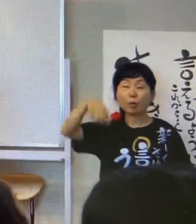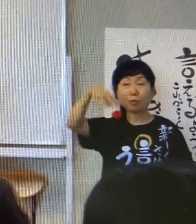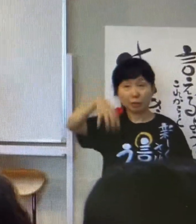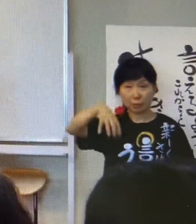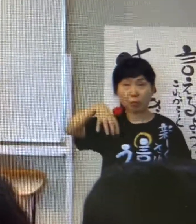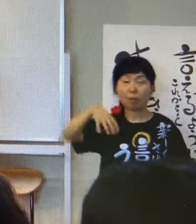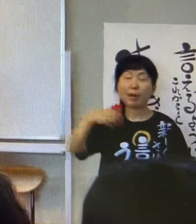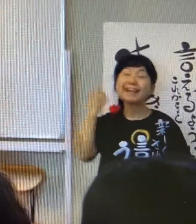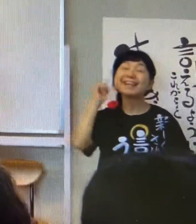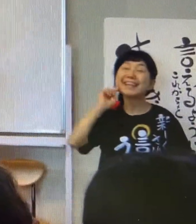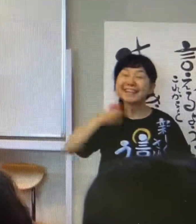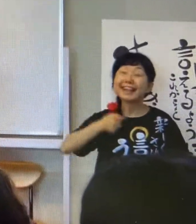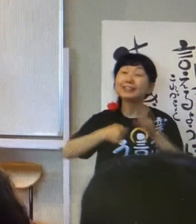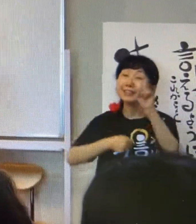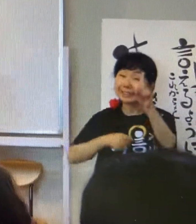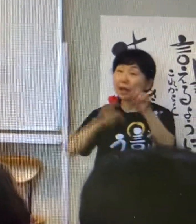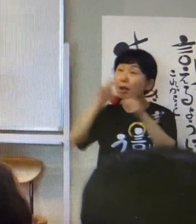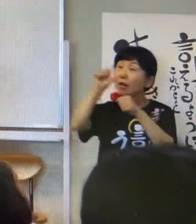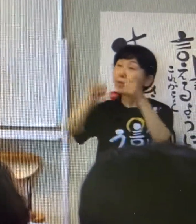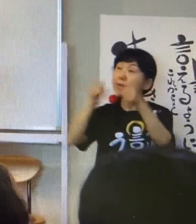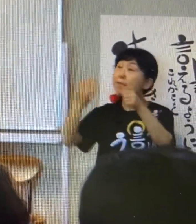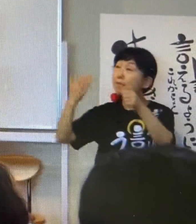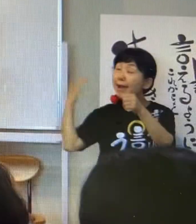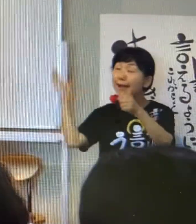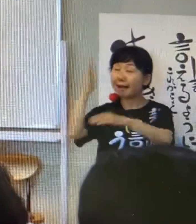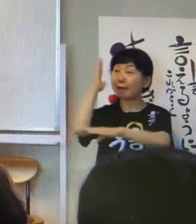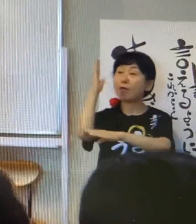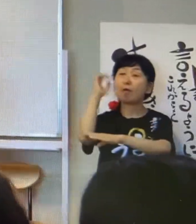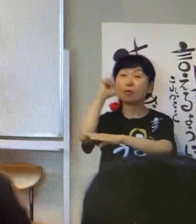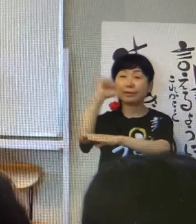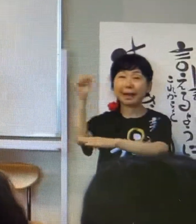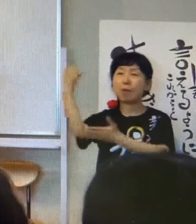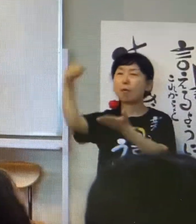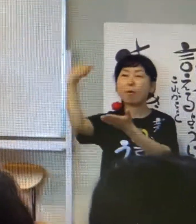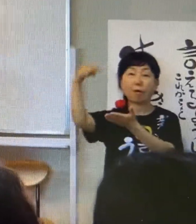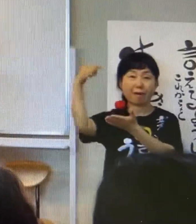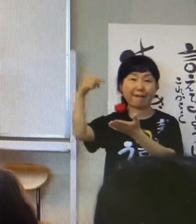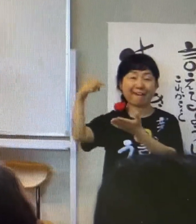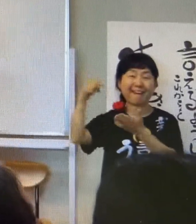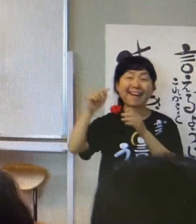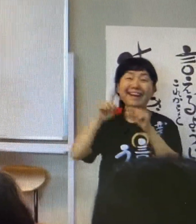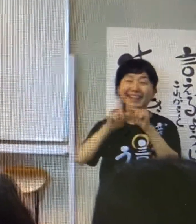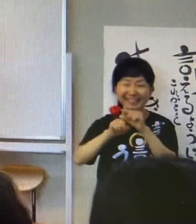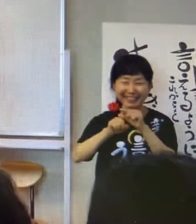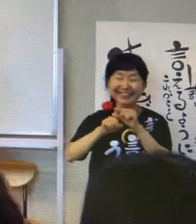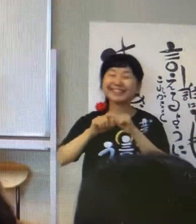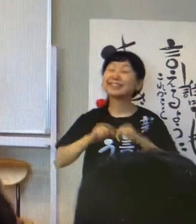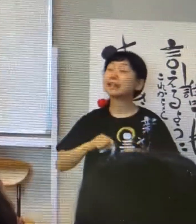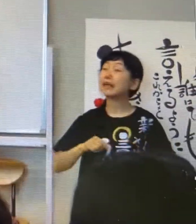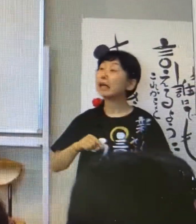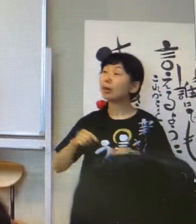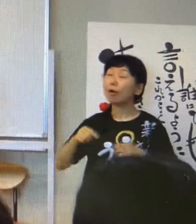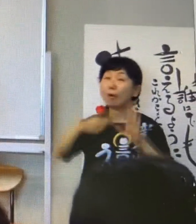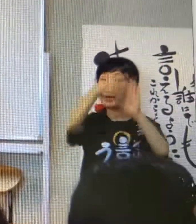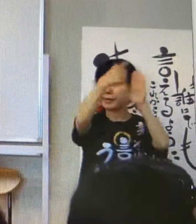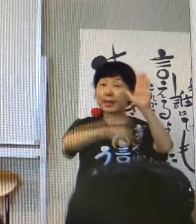月に１回 ５年前からですね 幸座（講座）をさせていただてます 一応お題があるんですけども